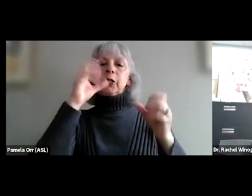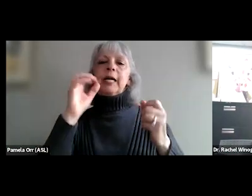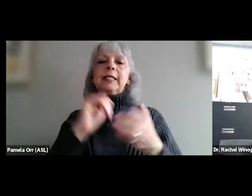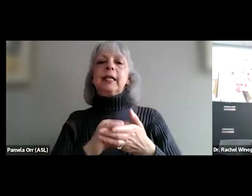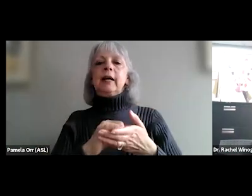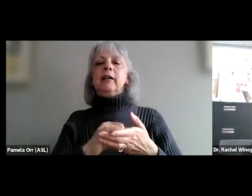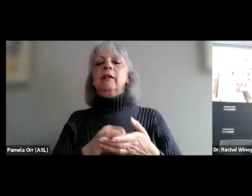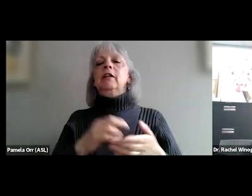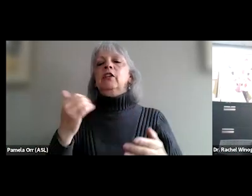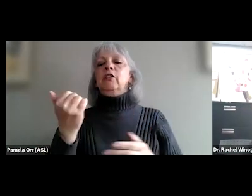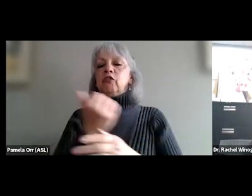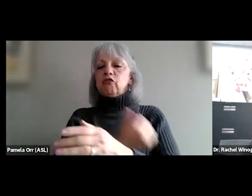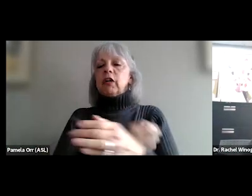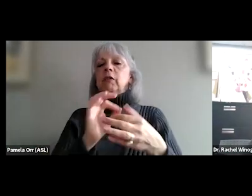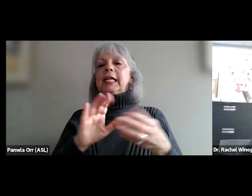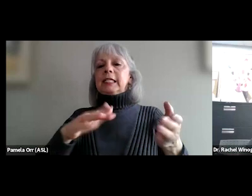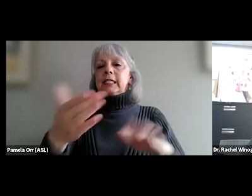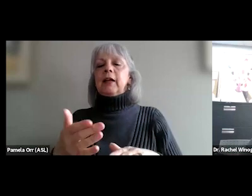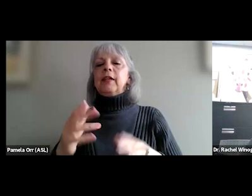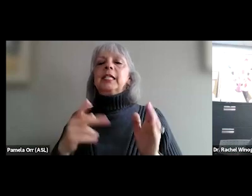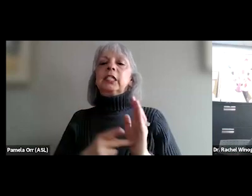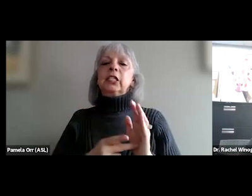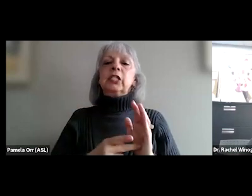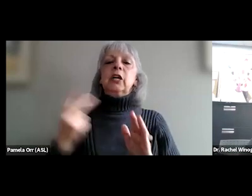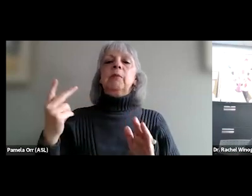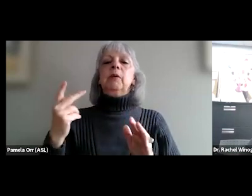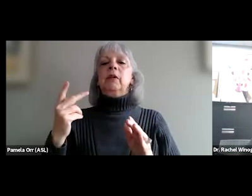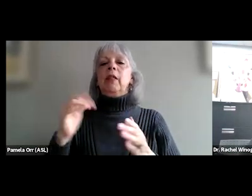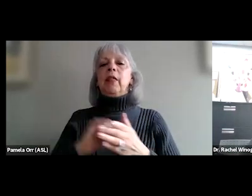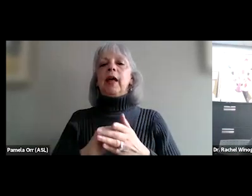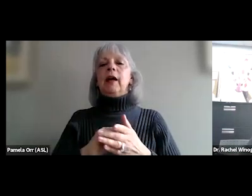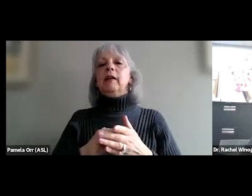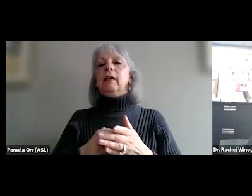específicamente en la ciudad de San Luis, sea casi el doble que la del siguiente grupo con la tasa más alta.